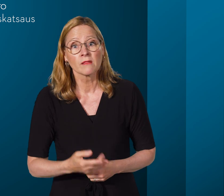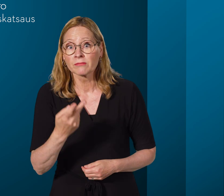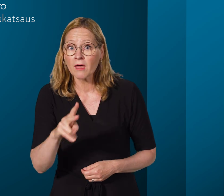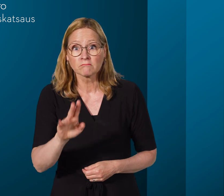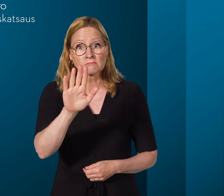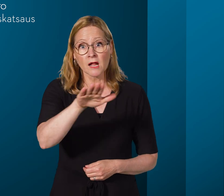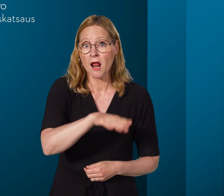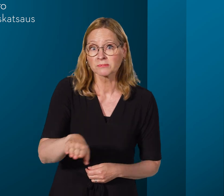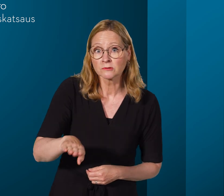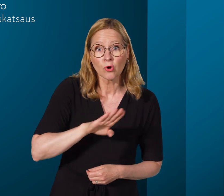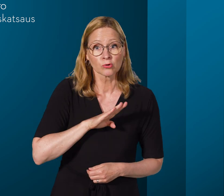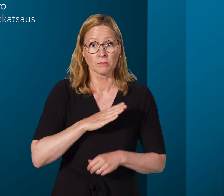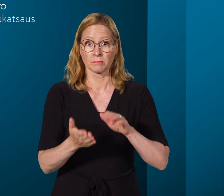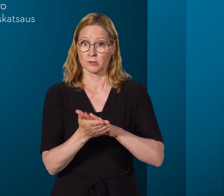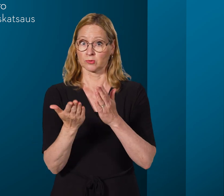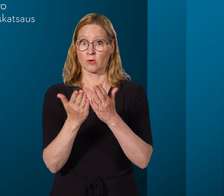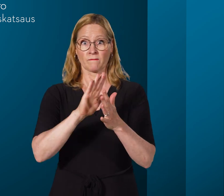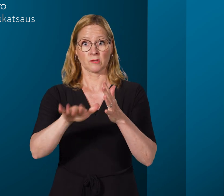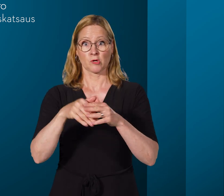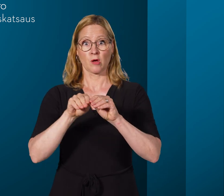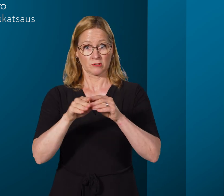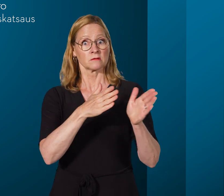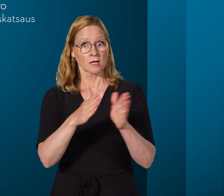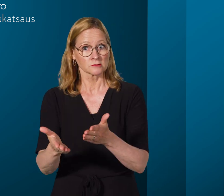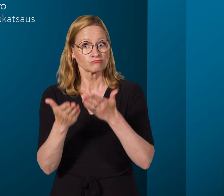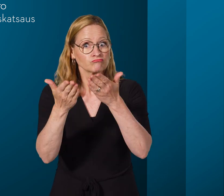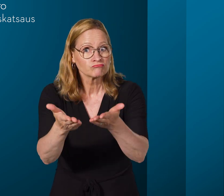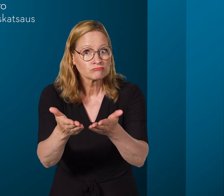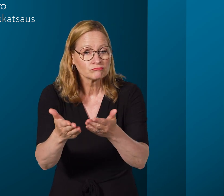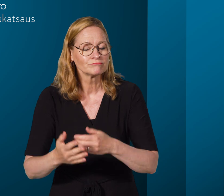tai onko lapsellesi järjestetty viittomakielen opetusta peruskoulussa.